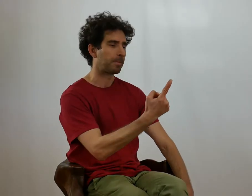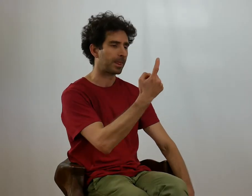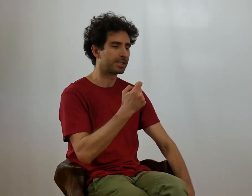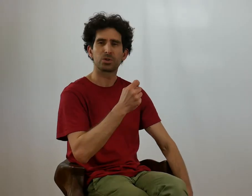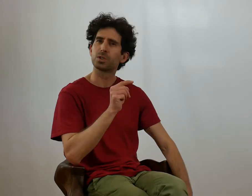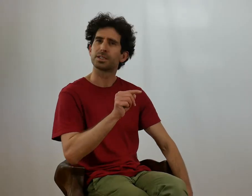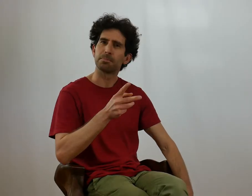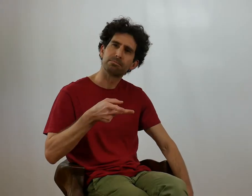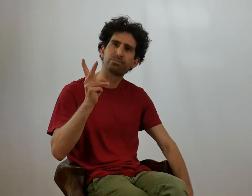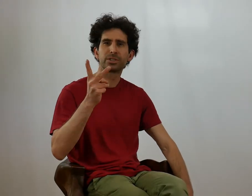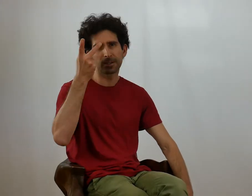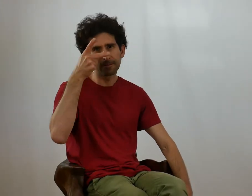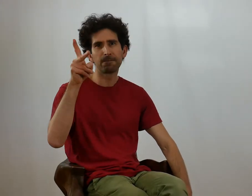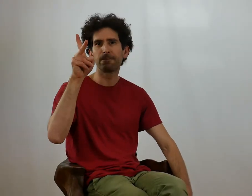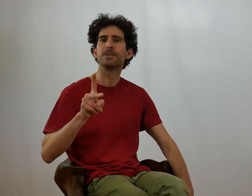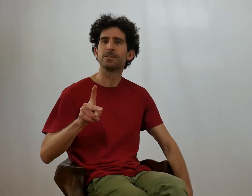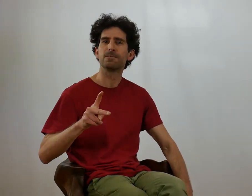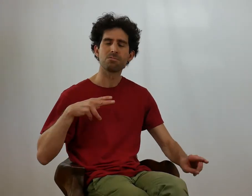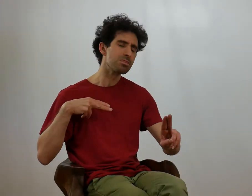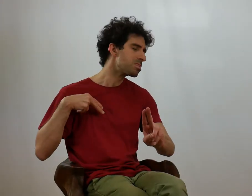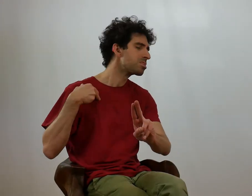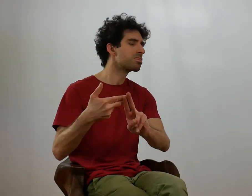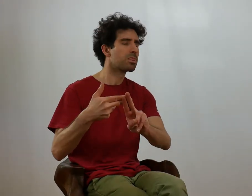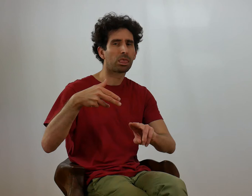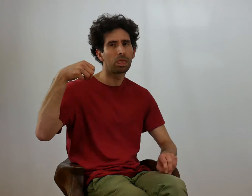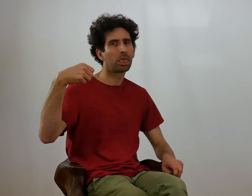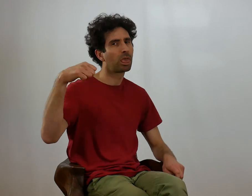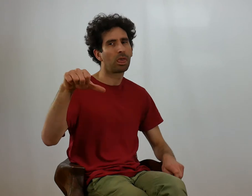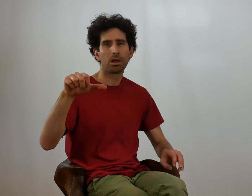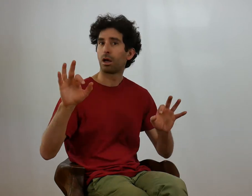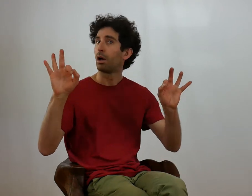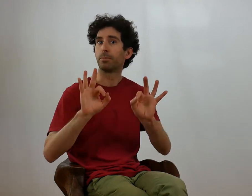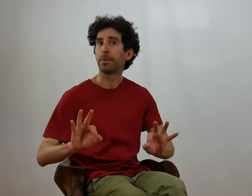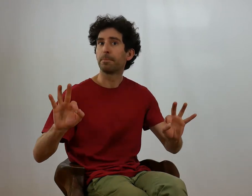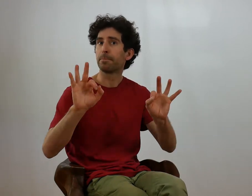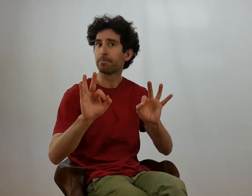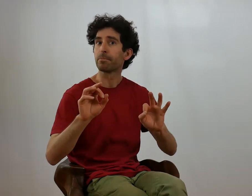Cette question est plus philosophique et il n'y pas de réponse unique.